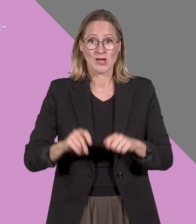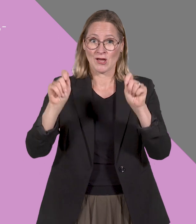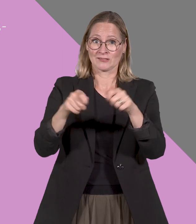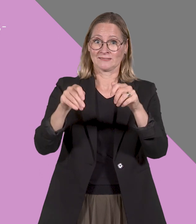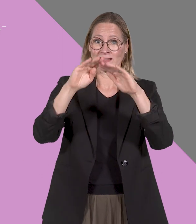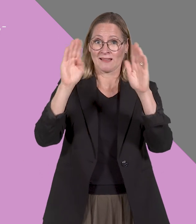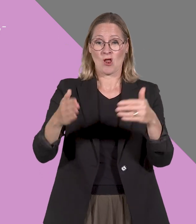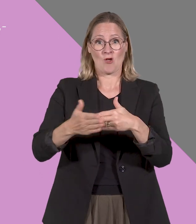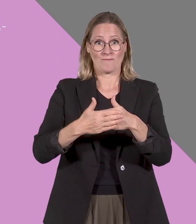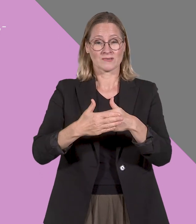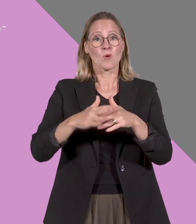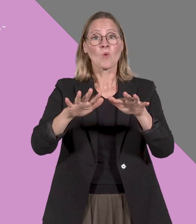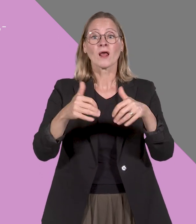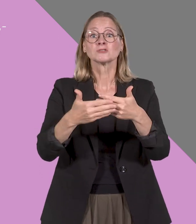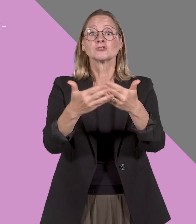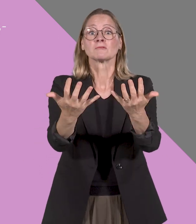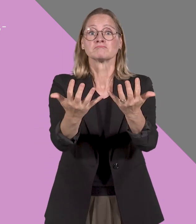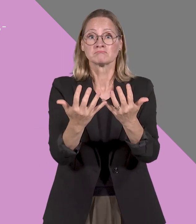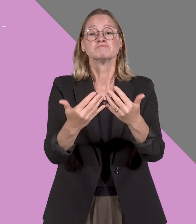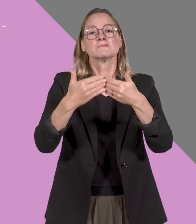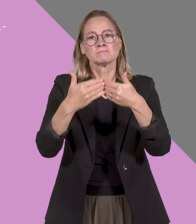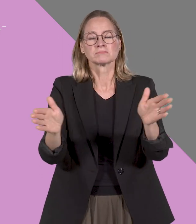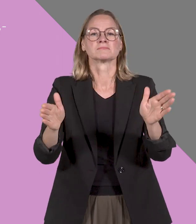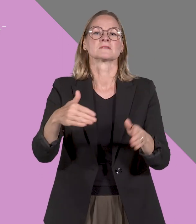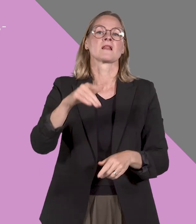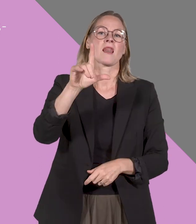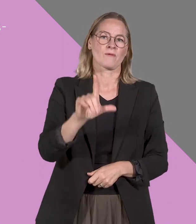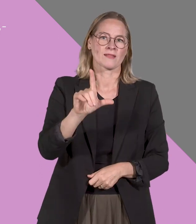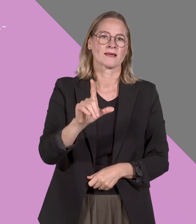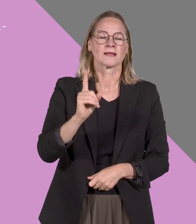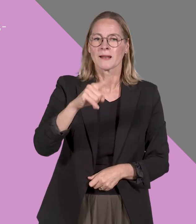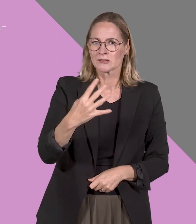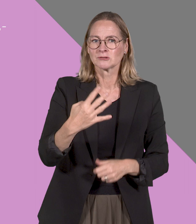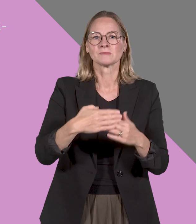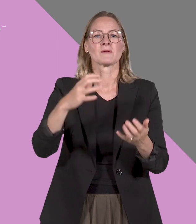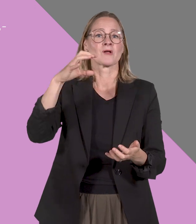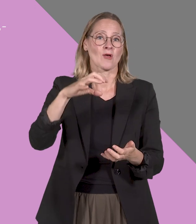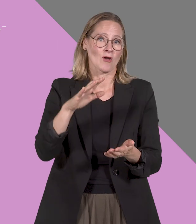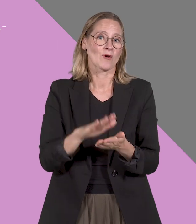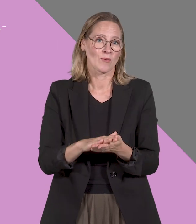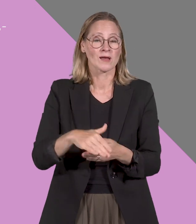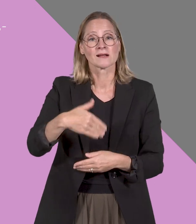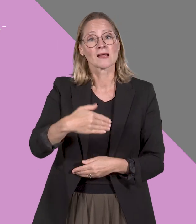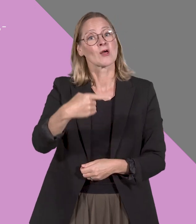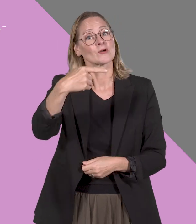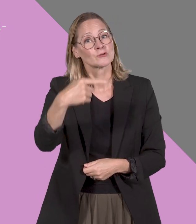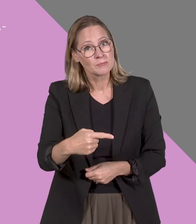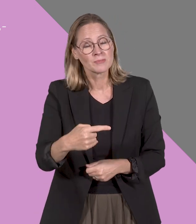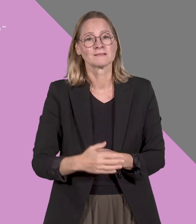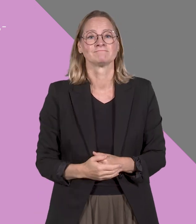Konserttitalon ovet aukeavat yleisölle lauantaina 14. lokakuuta klo 10:00, -